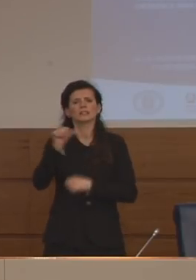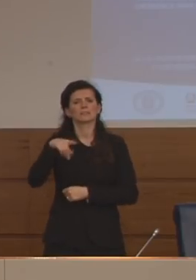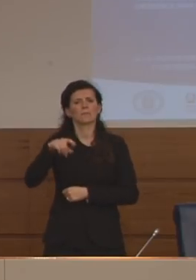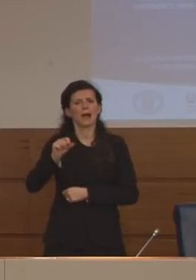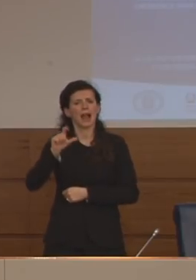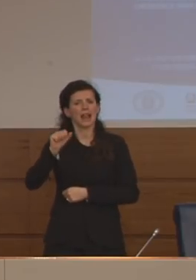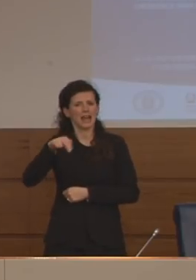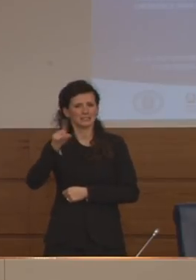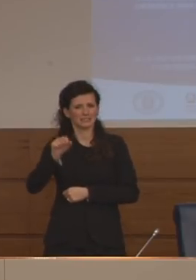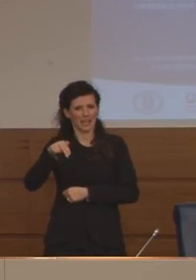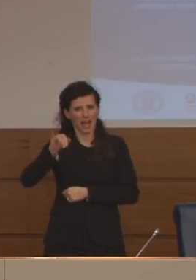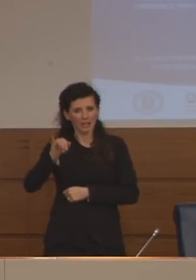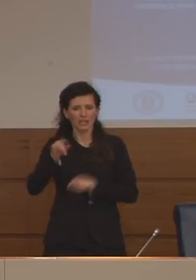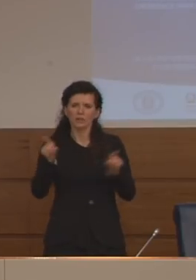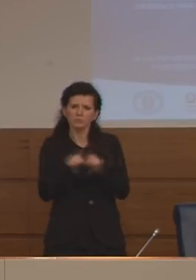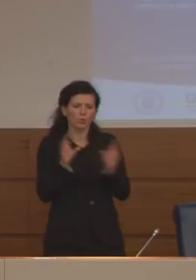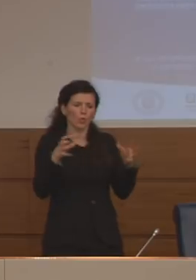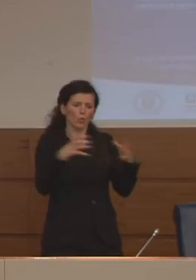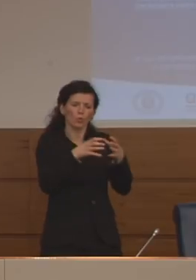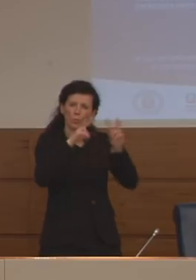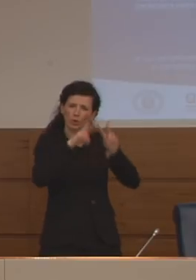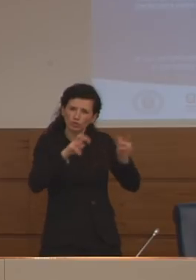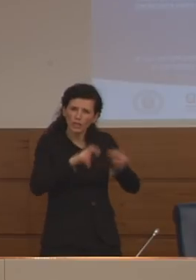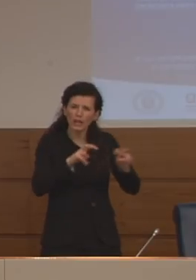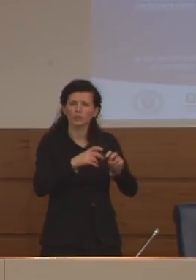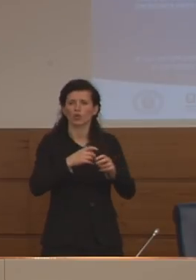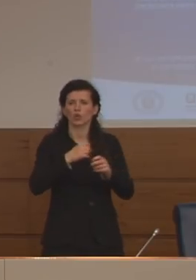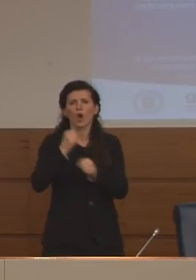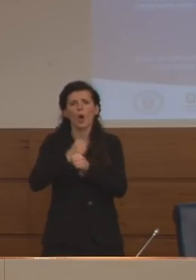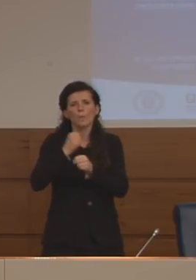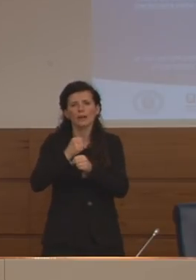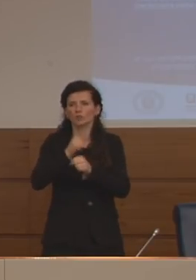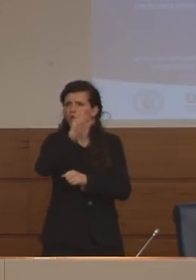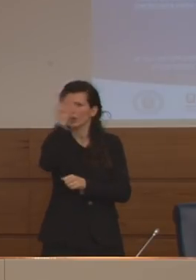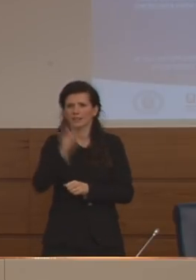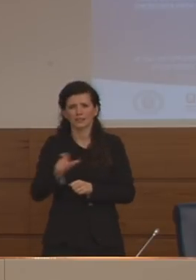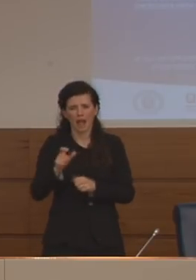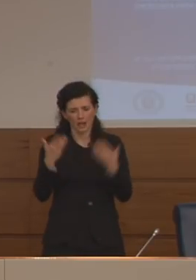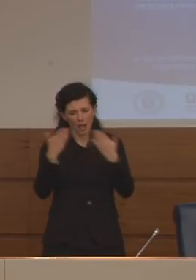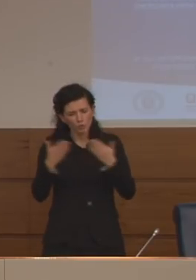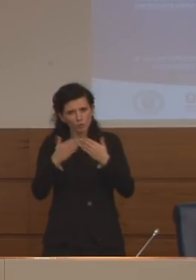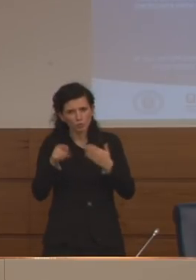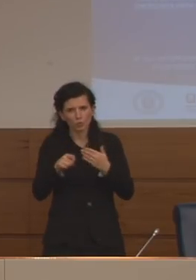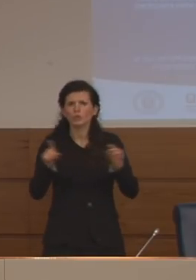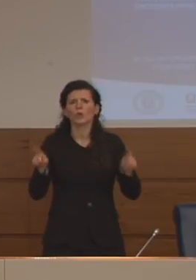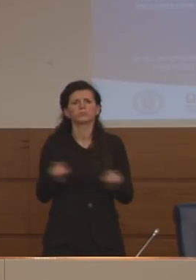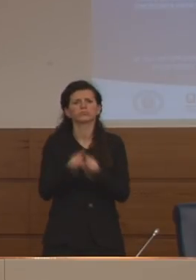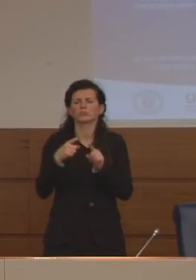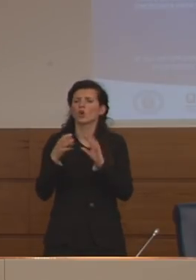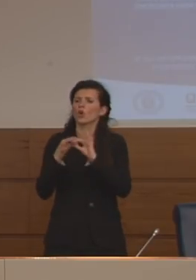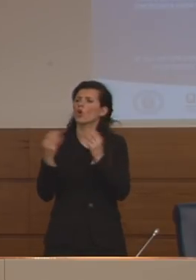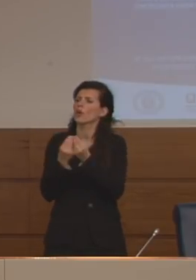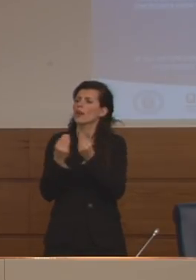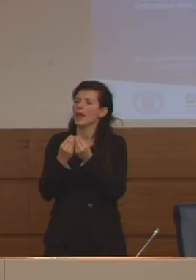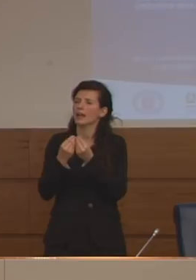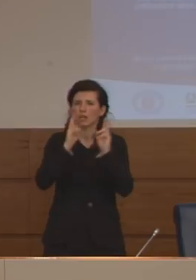ma anche gli operatori di tutta Italia, perché in questi giorni parlavo anche con alcuni colleghi di vari ospedali, stanno mettendo a punto i meccanismi